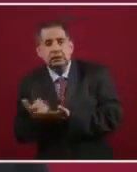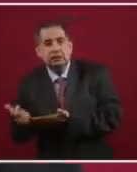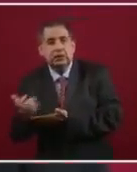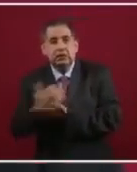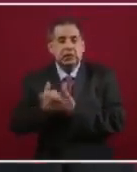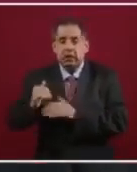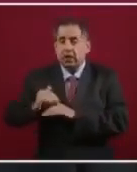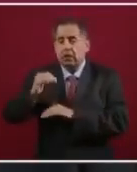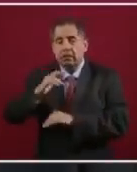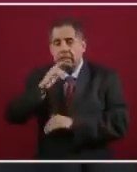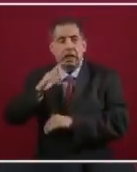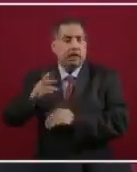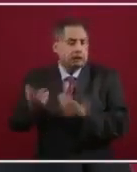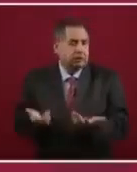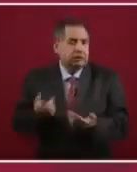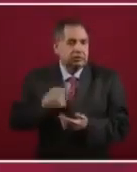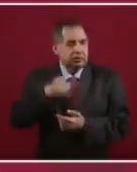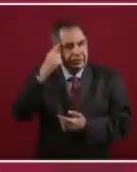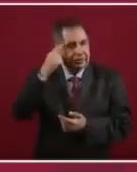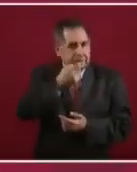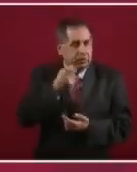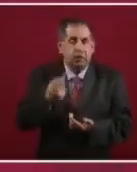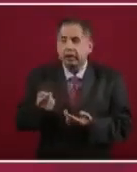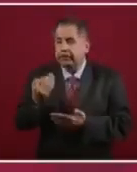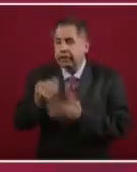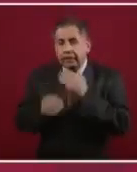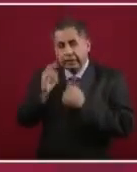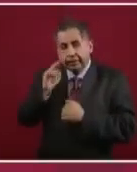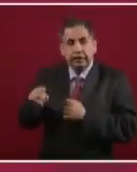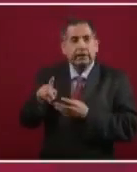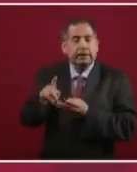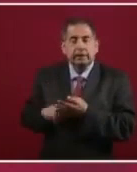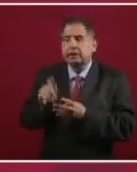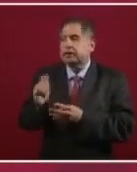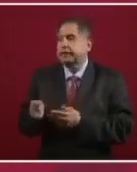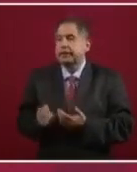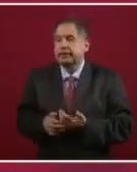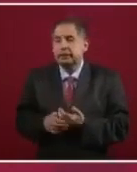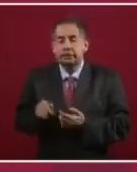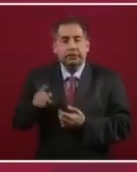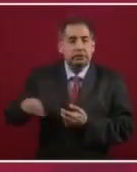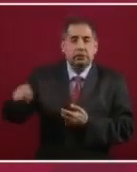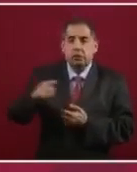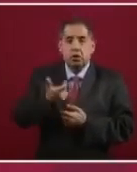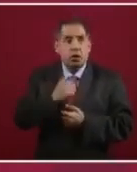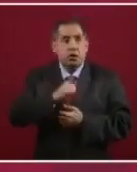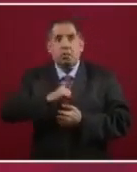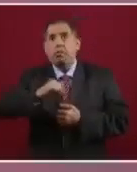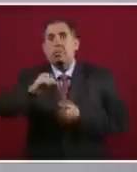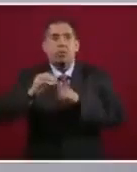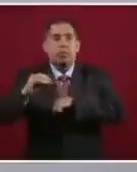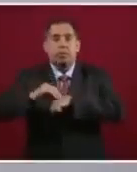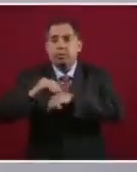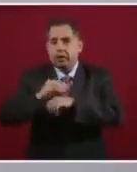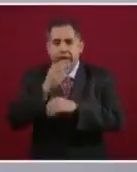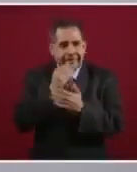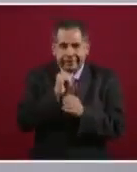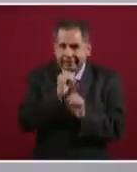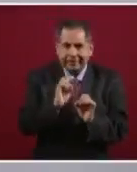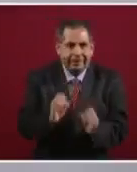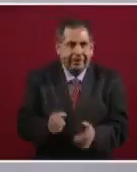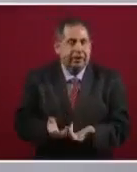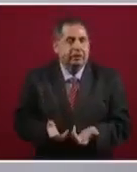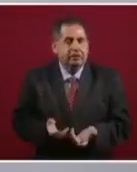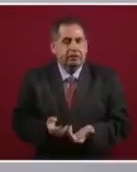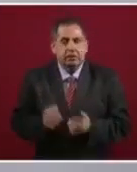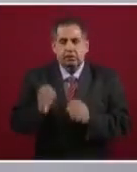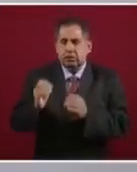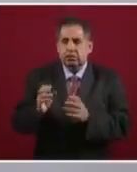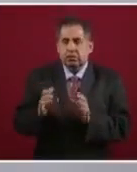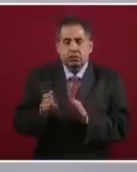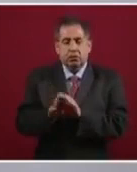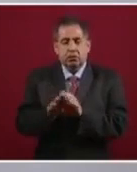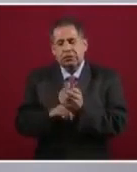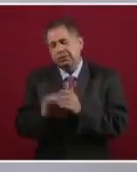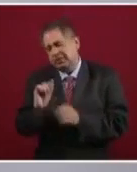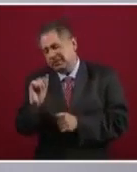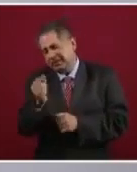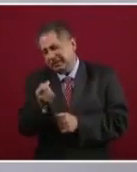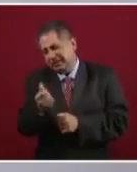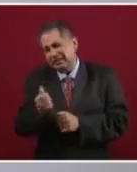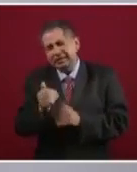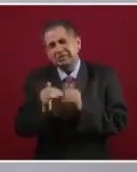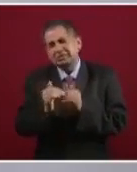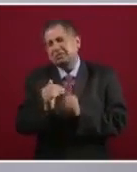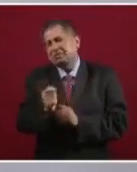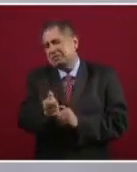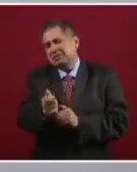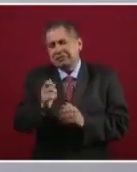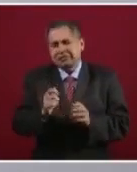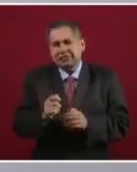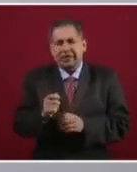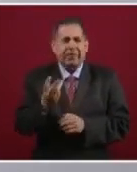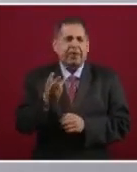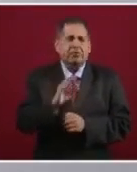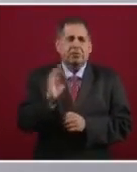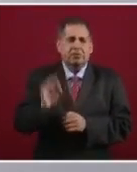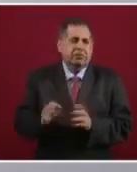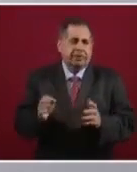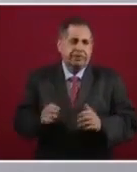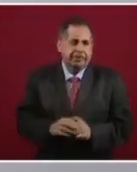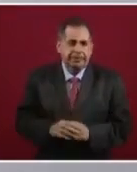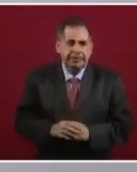salario, no toman en cuenta que no hay inflación o que es mínima la inflación, tres por ciento,